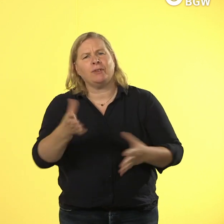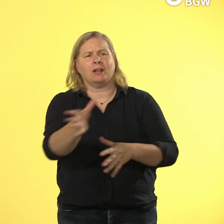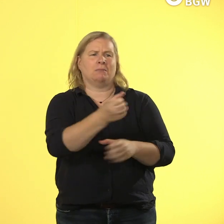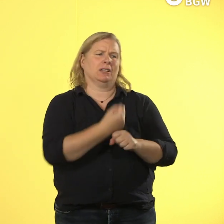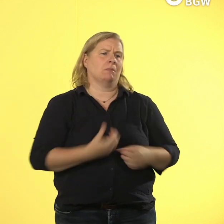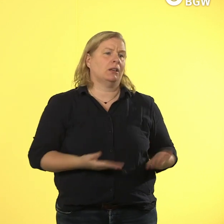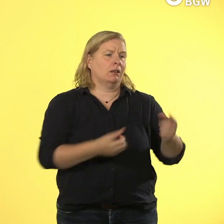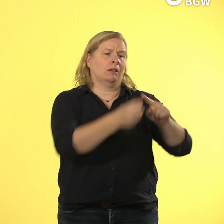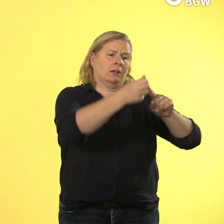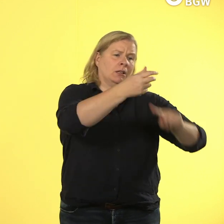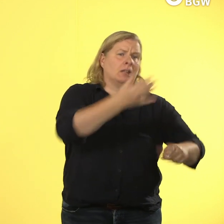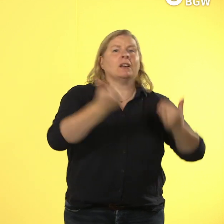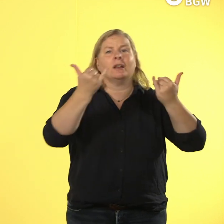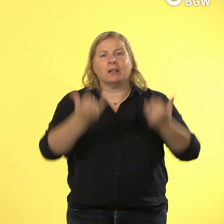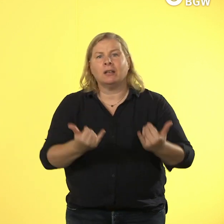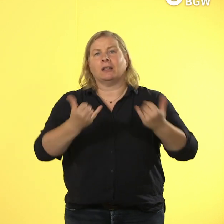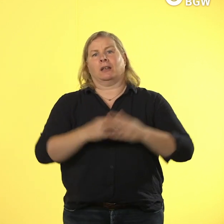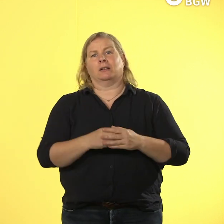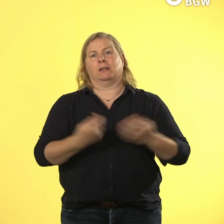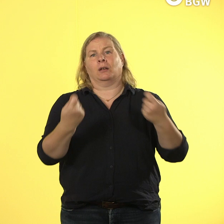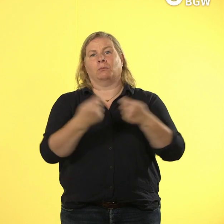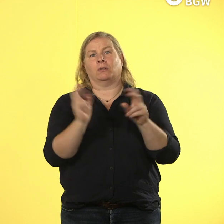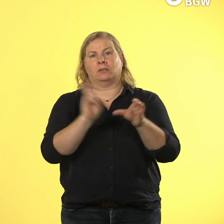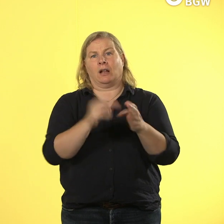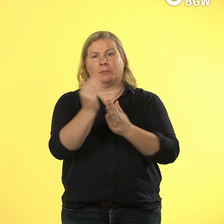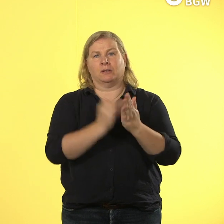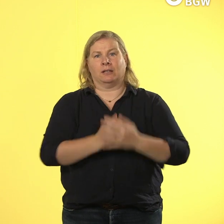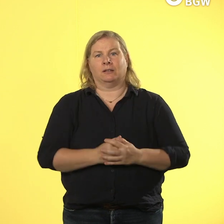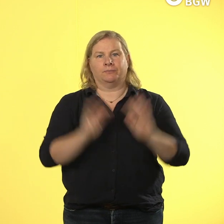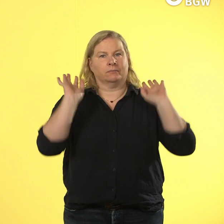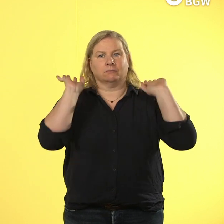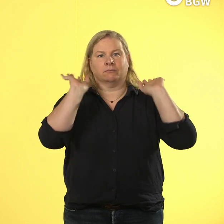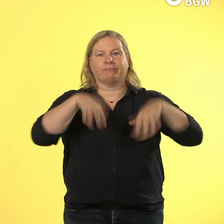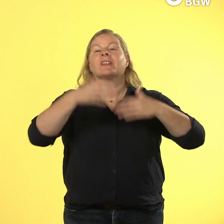Ich erkläre eine Situation, ein Problem so, dass völlig klar ist: Ich kann nichts dran machen.